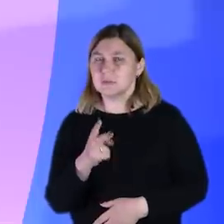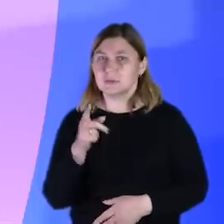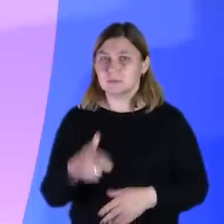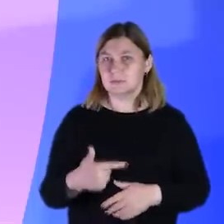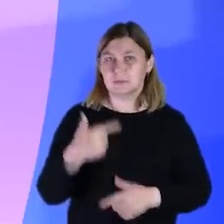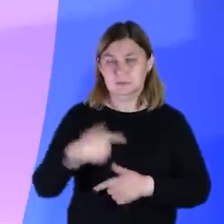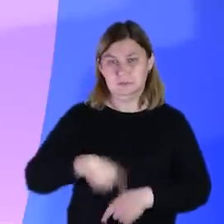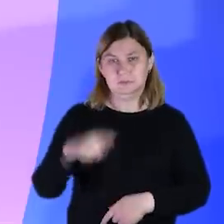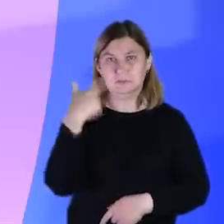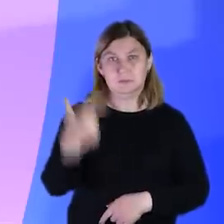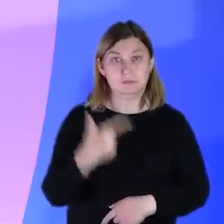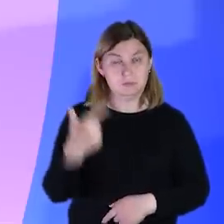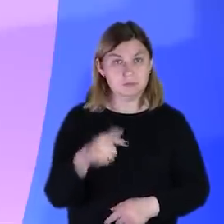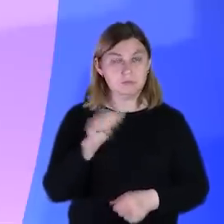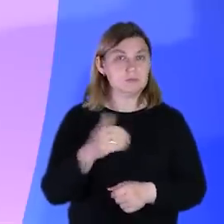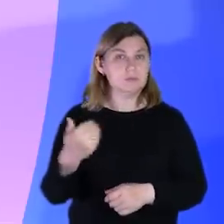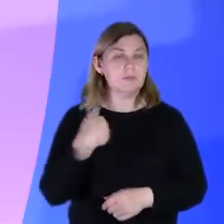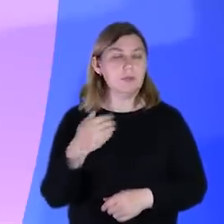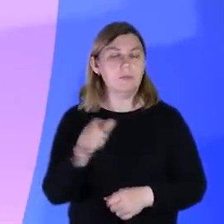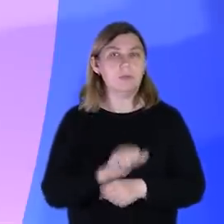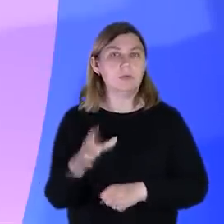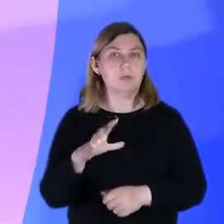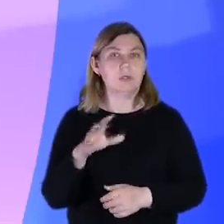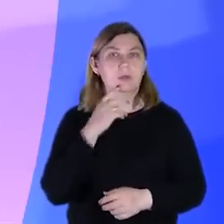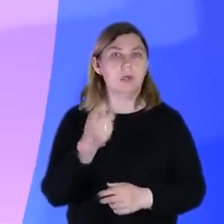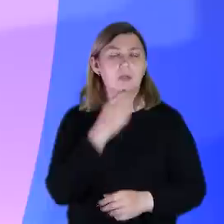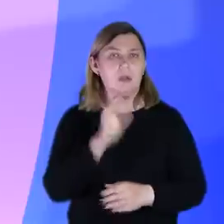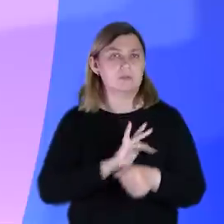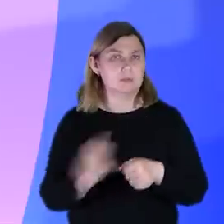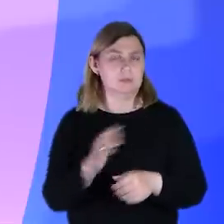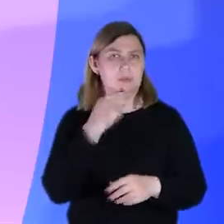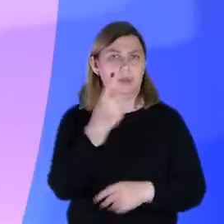dwóch najbliższych lat ta dywersja została niemalże wypleniona do zera.